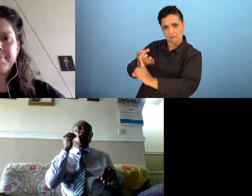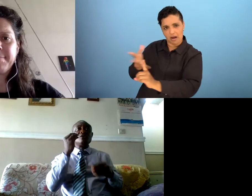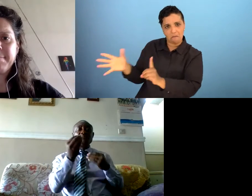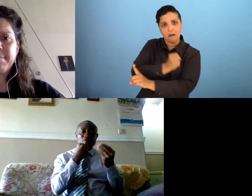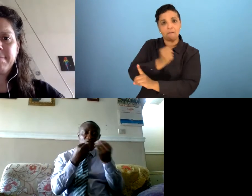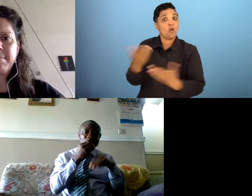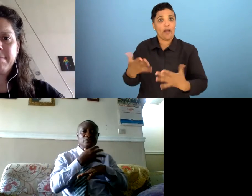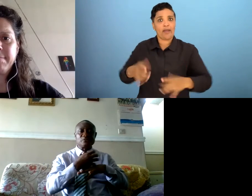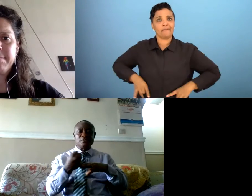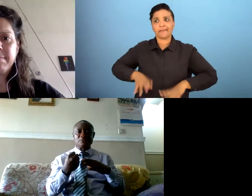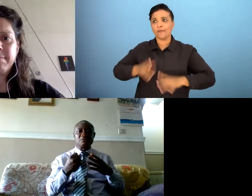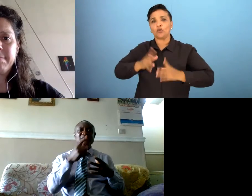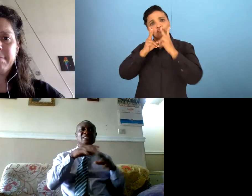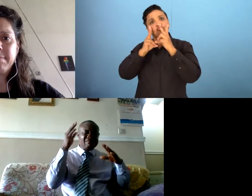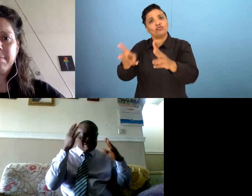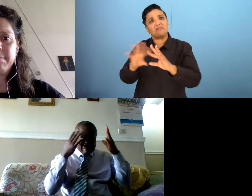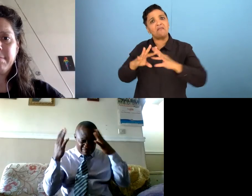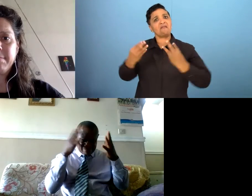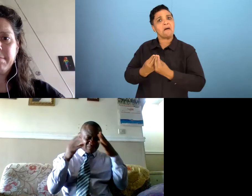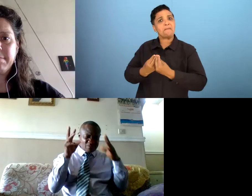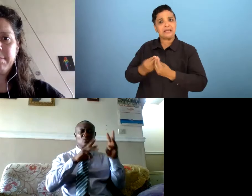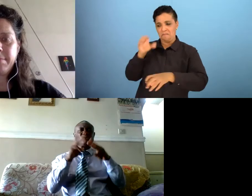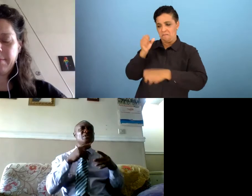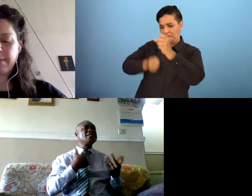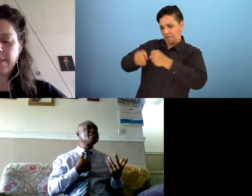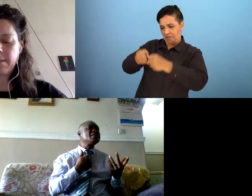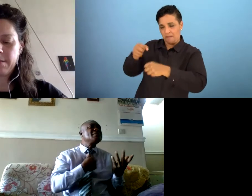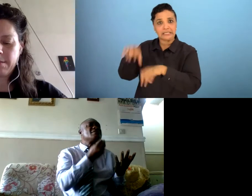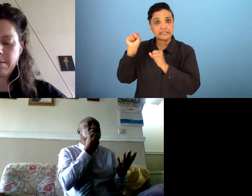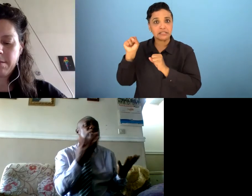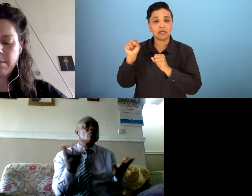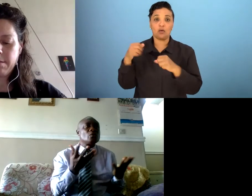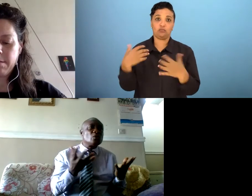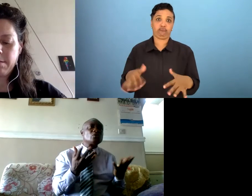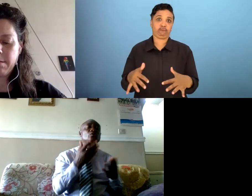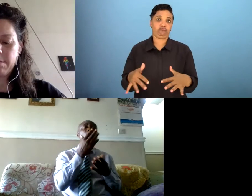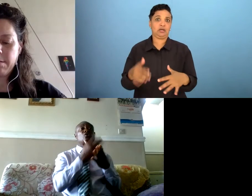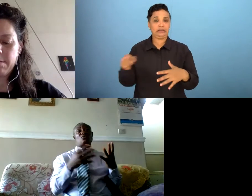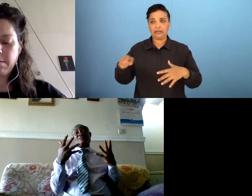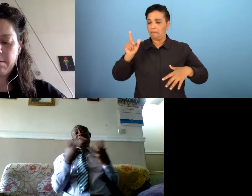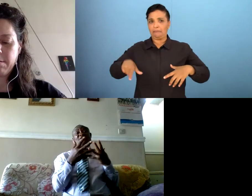ejemplo, un encuestado con una discapacidad física fue agredido, golpeado y robado mientras se dirigía a visitar a un familiar.